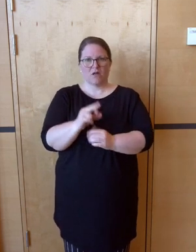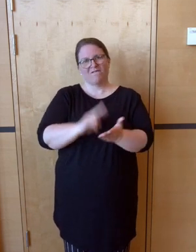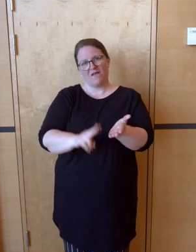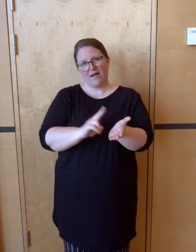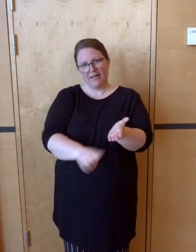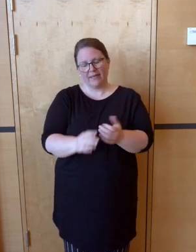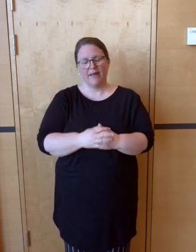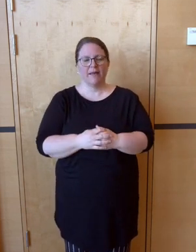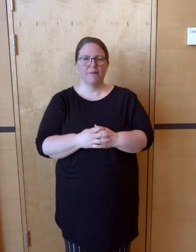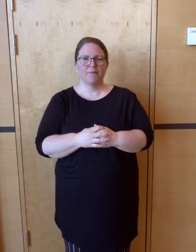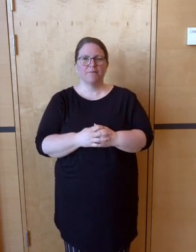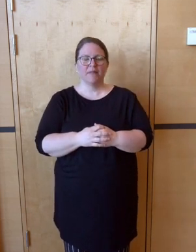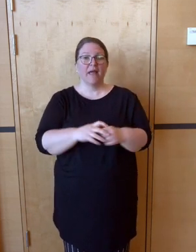Där har vi också revisorernas förslag